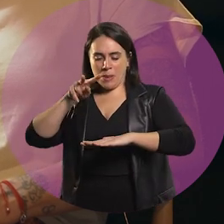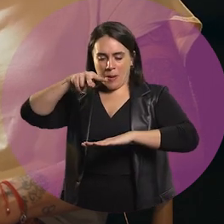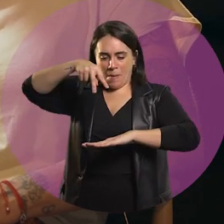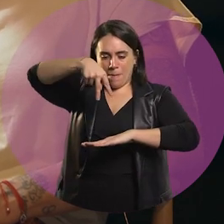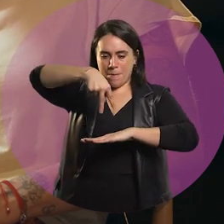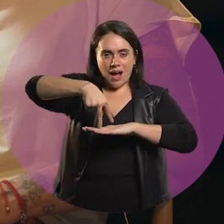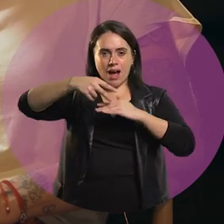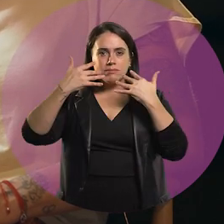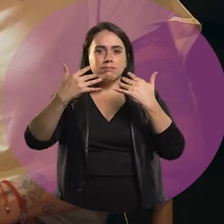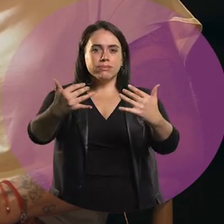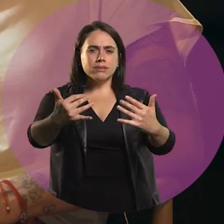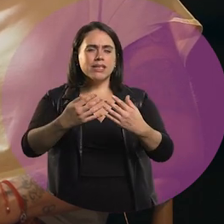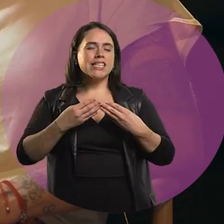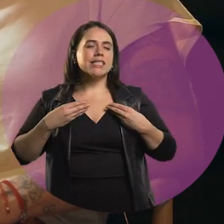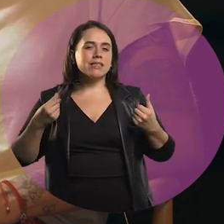¿Qué sentís en ese momento?